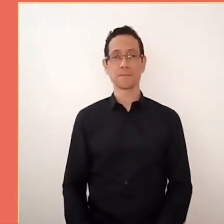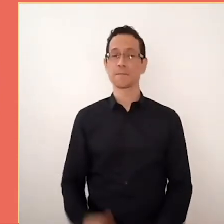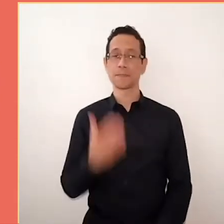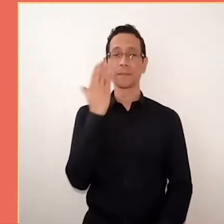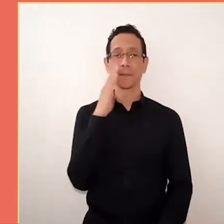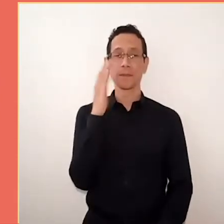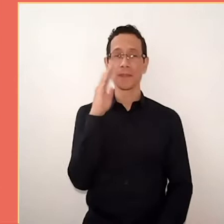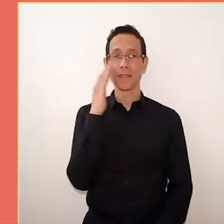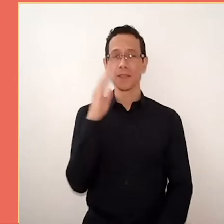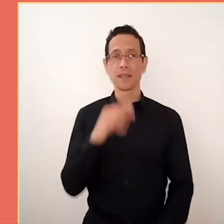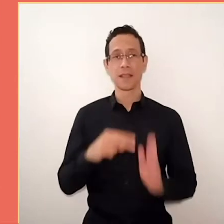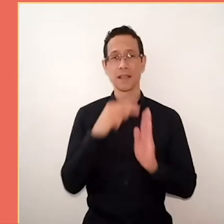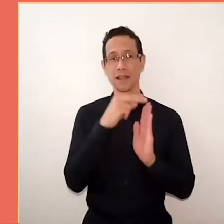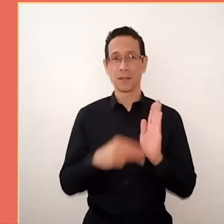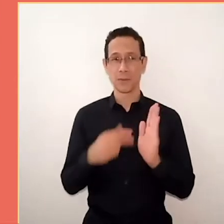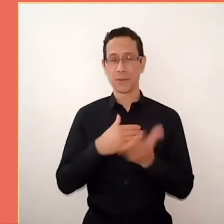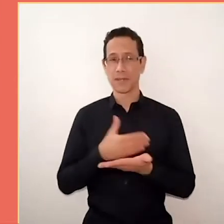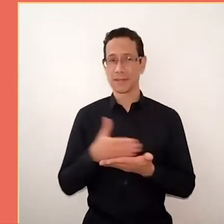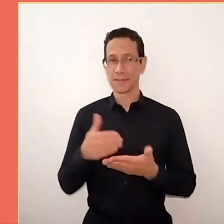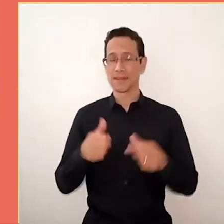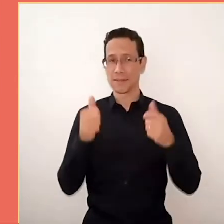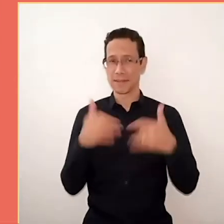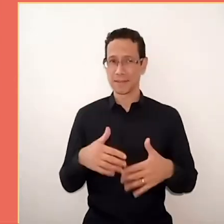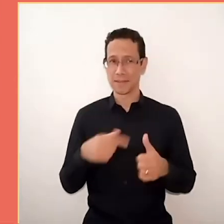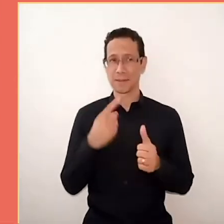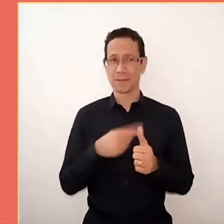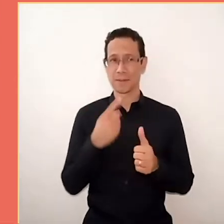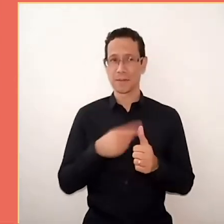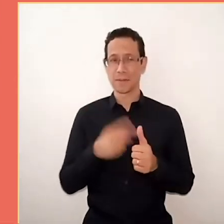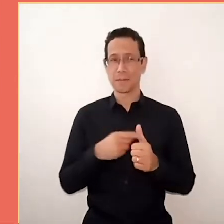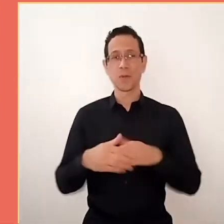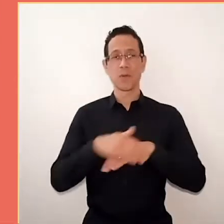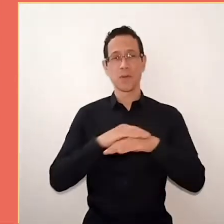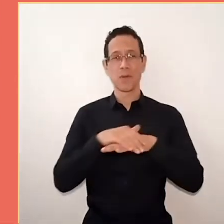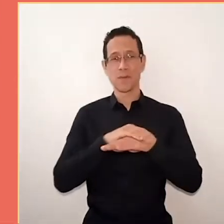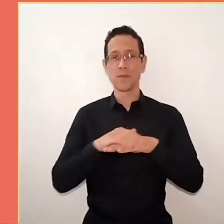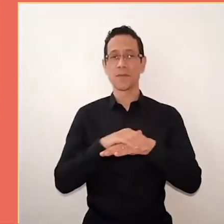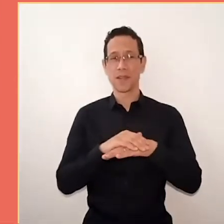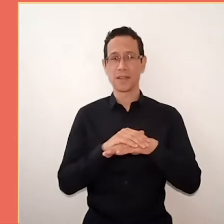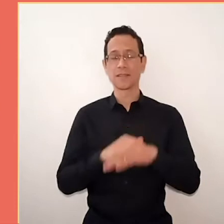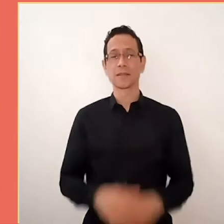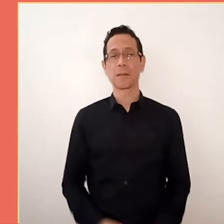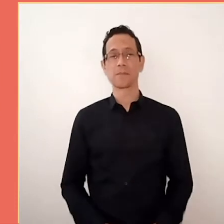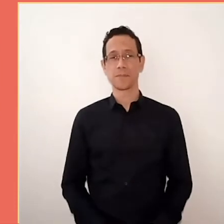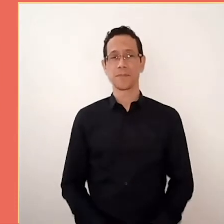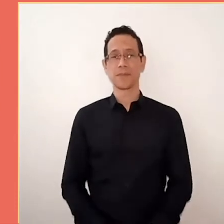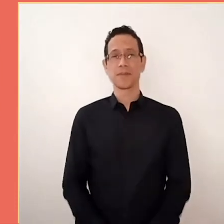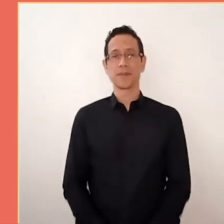eu vou terminar essa primeira parte da nossa conversa, eu tento que ela seja uma concepção freiriana,